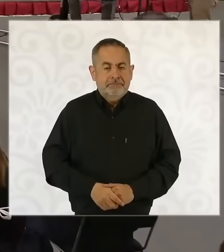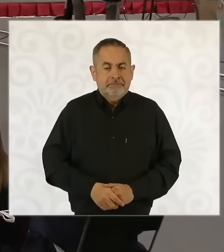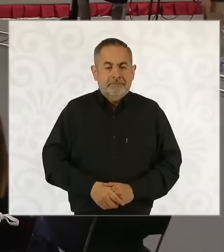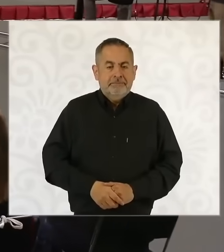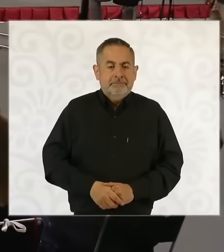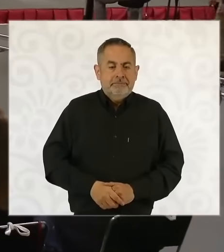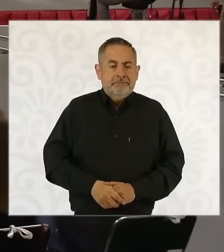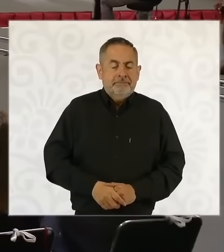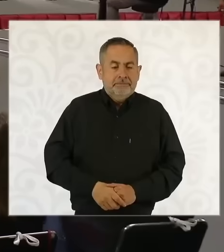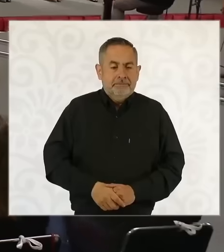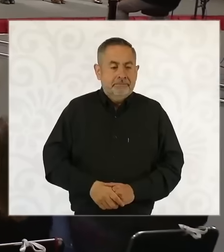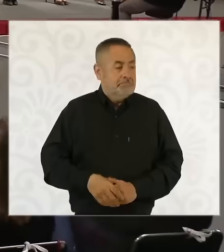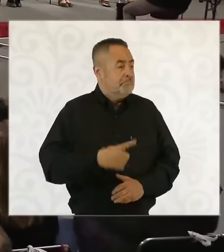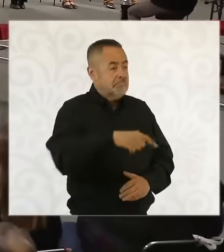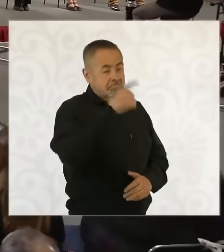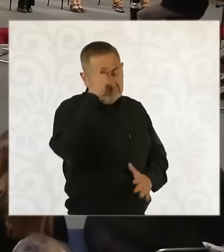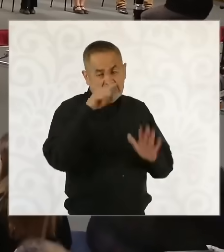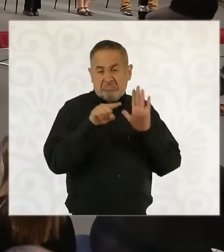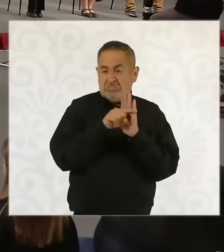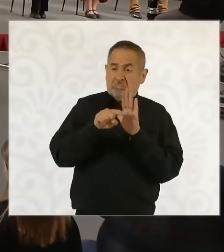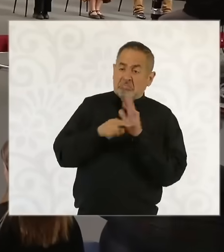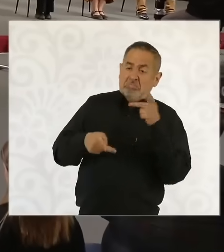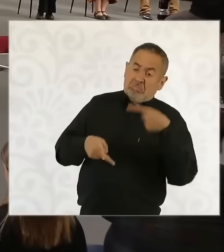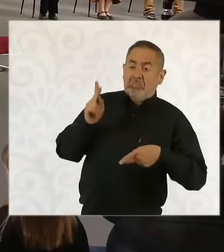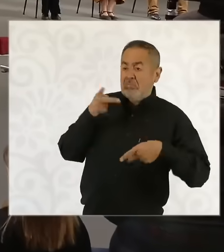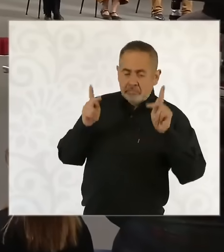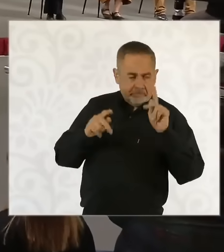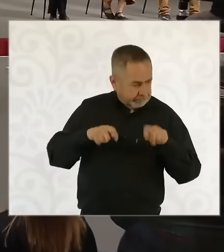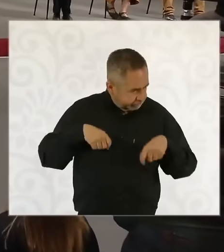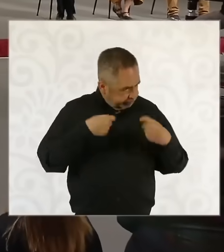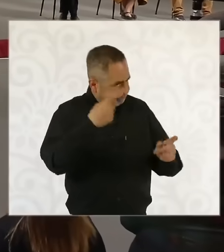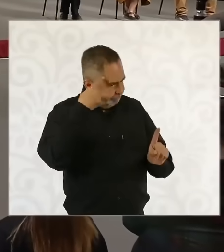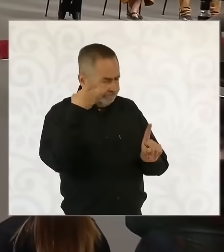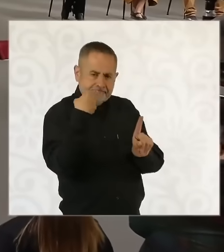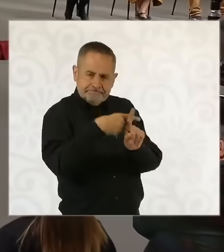para todos los pesimistas vamos a darles optimismo el día de hoy ¿qué opinan los